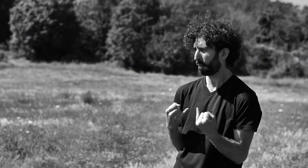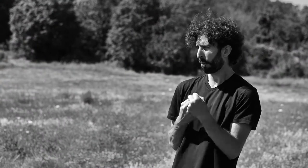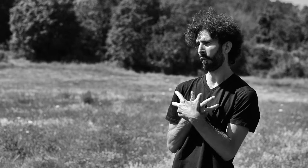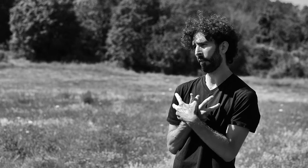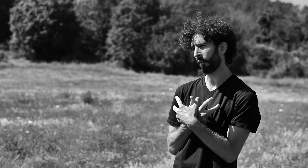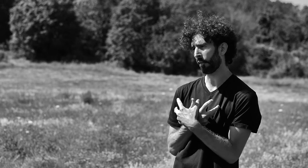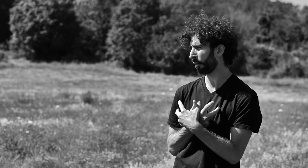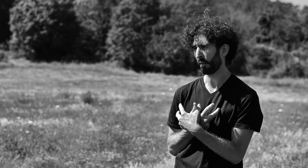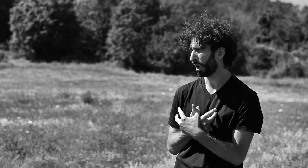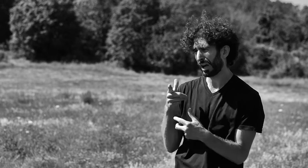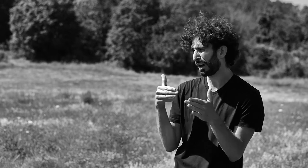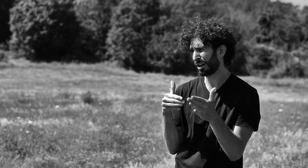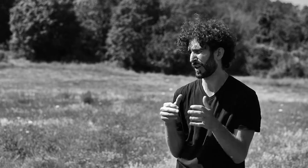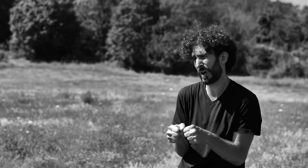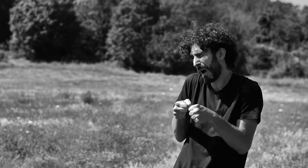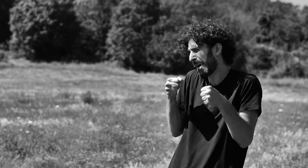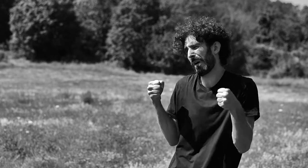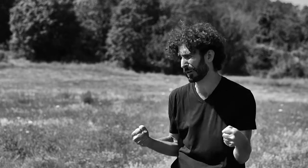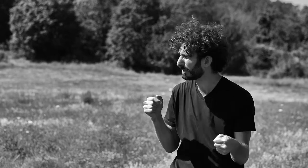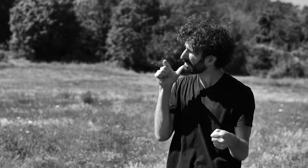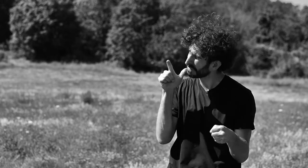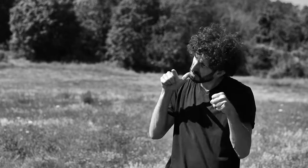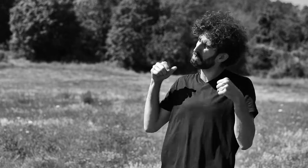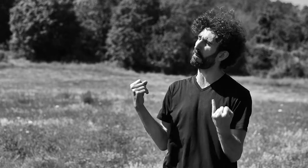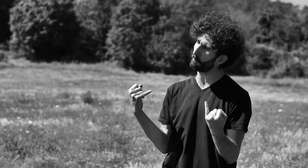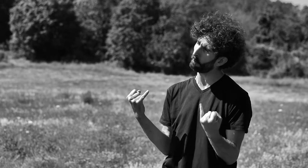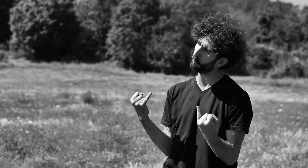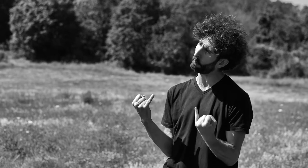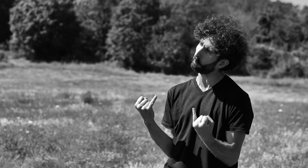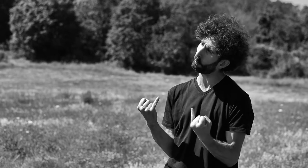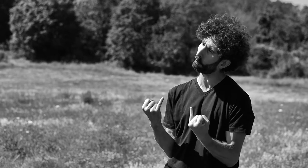* Devient squelettique * Non, il faut maigrir encore. * Continue à maigrir *